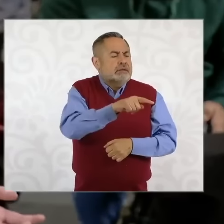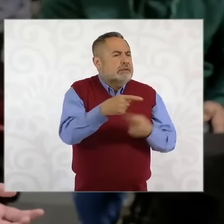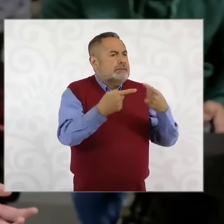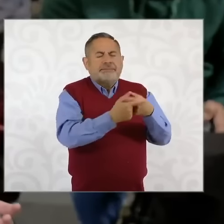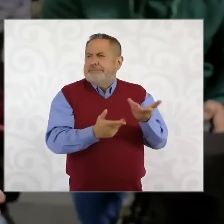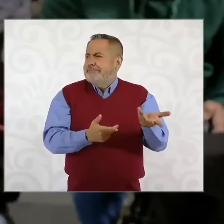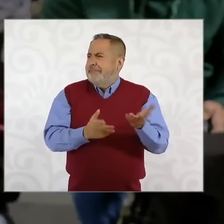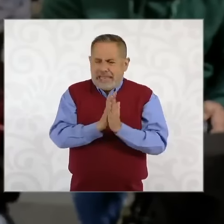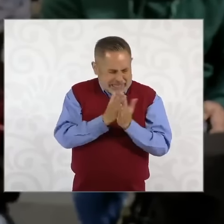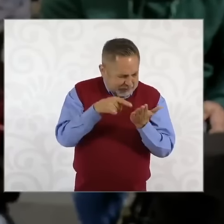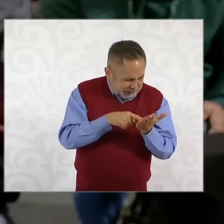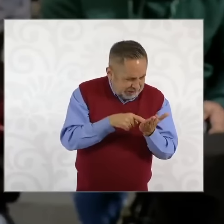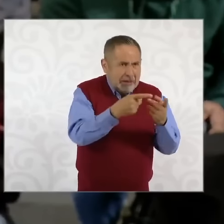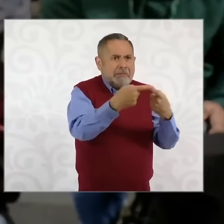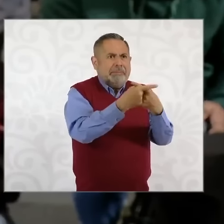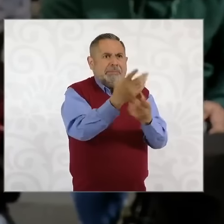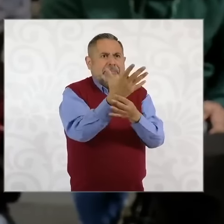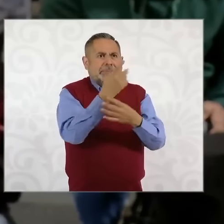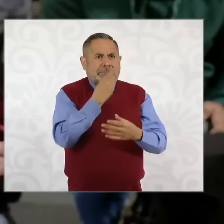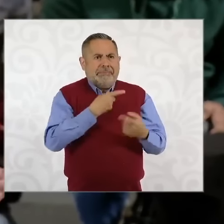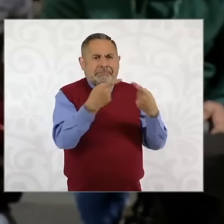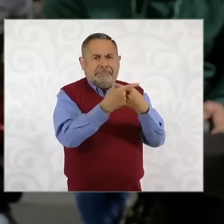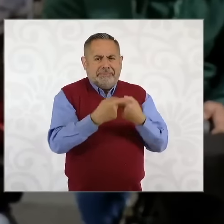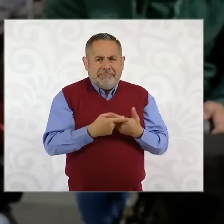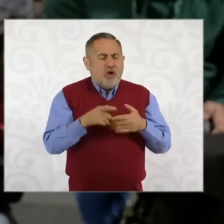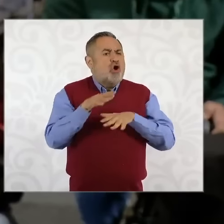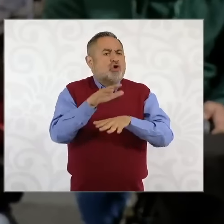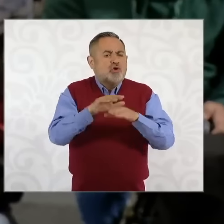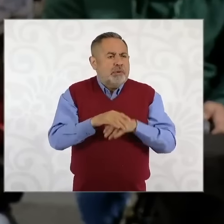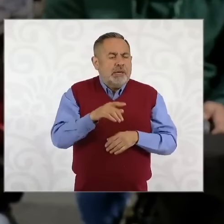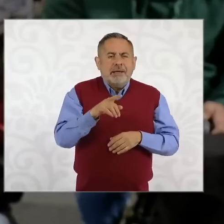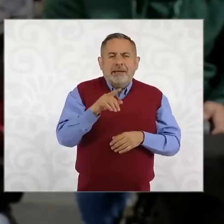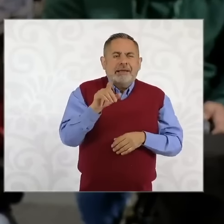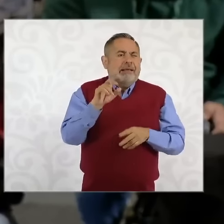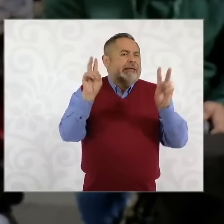escribe en su propio libro con la fuente del presunto susurrador, que por cierto,